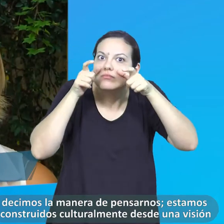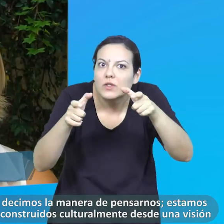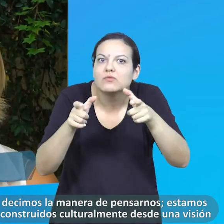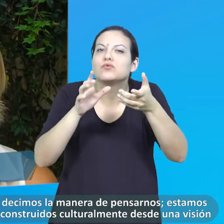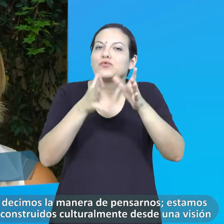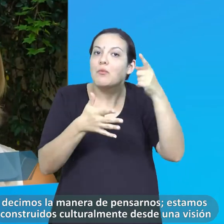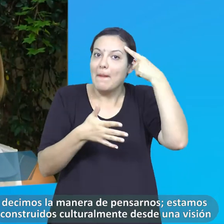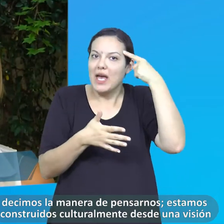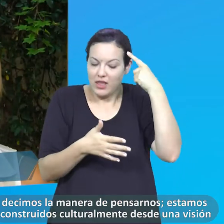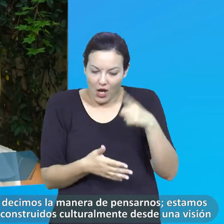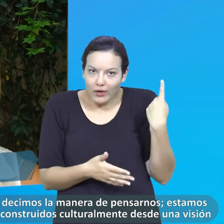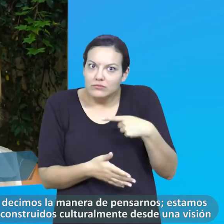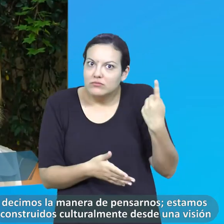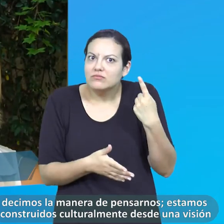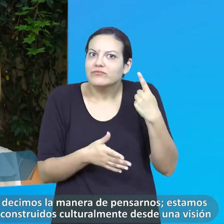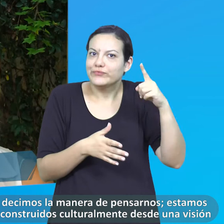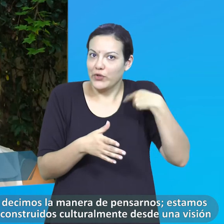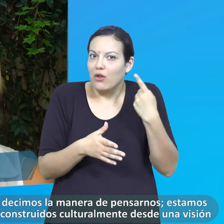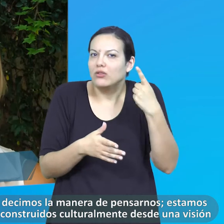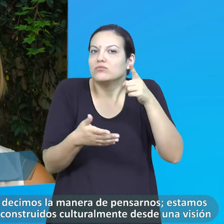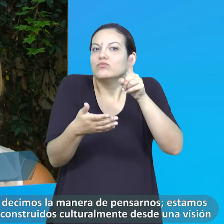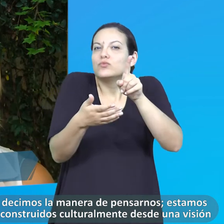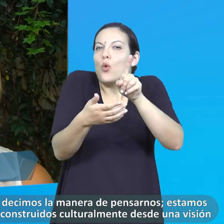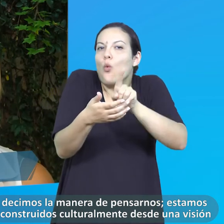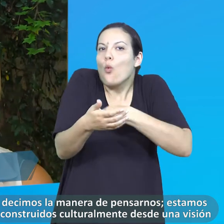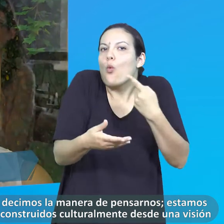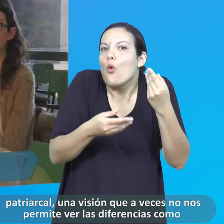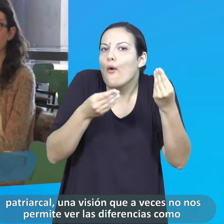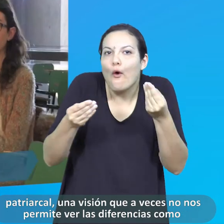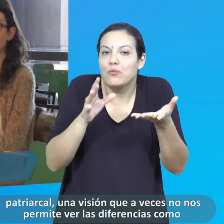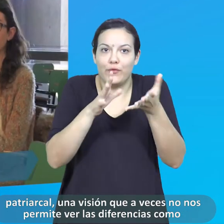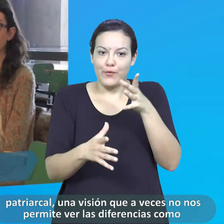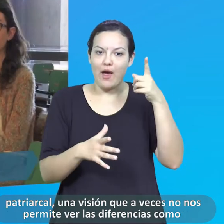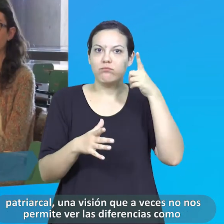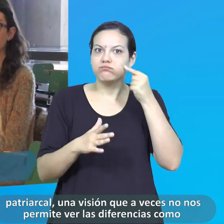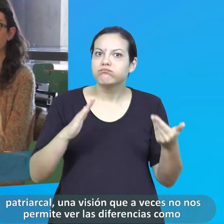decimos la manera de pensarnos, estamos construidos culturalmente desde una visión patriarcal,